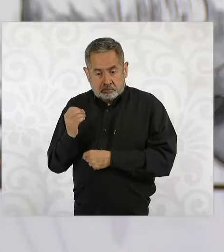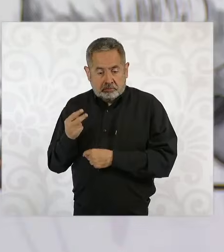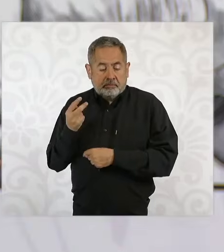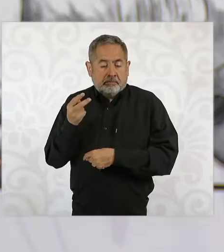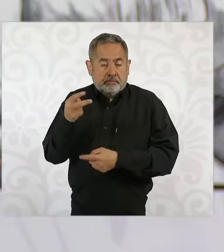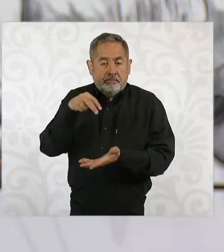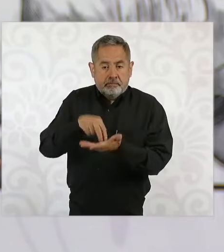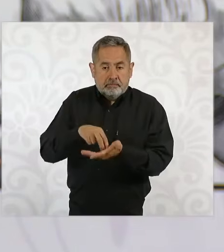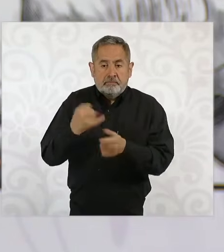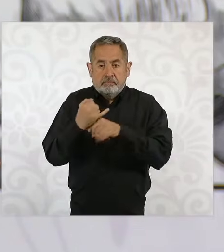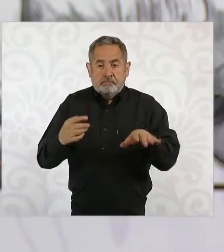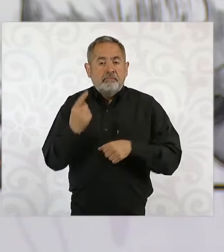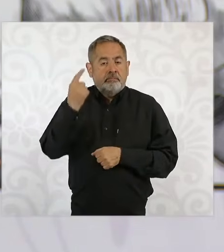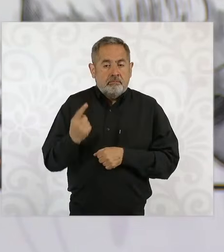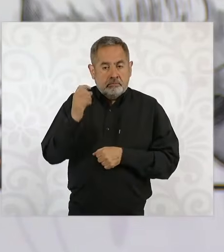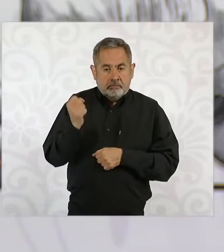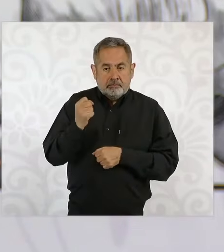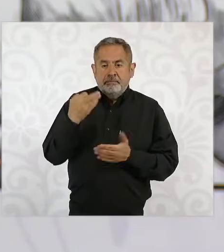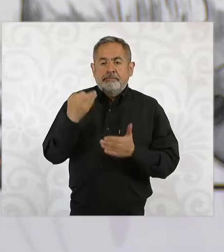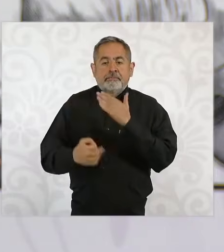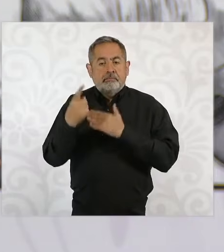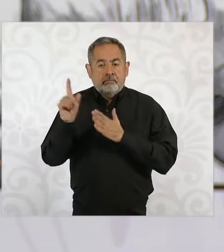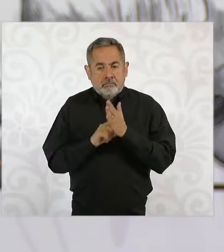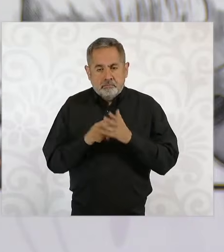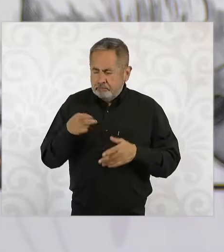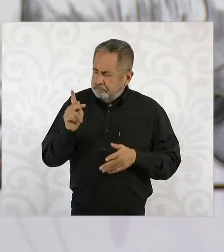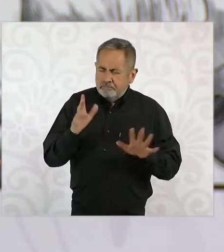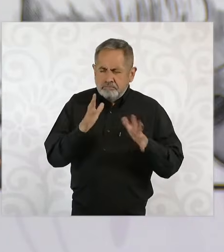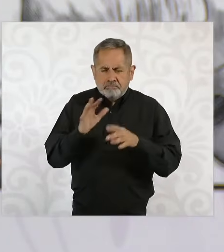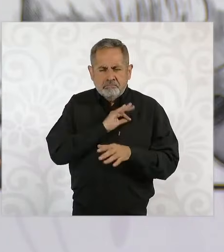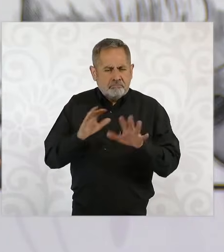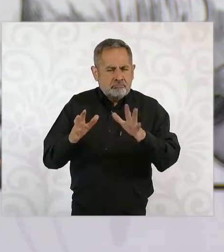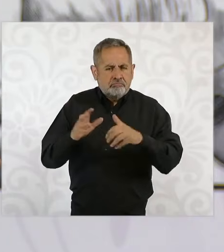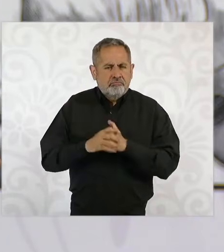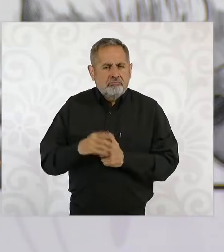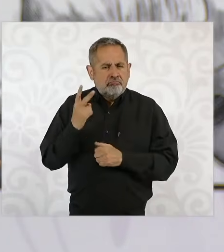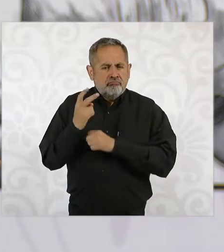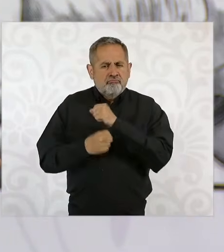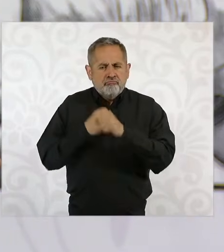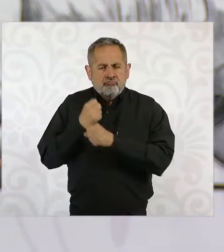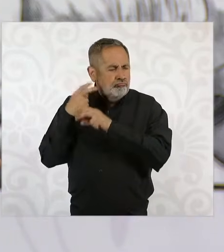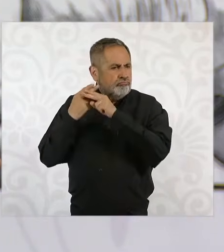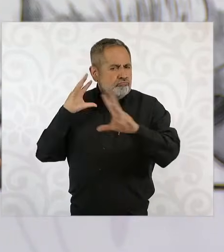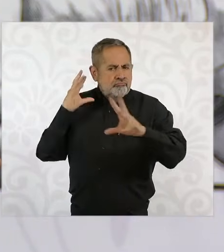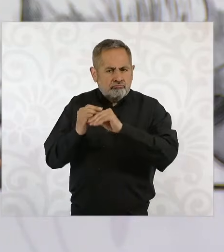dar el primero de septiembre. Entonces, le falta un mes, pero casi al a 2 años pues va a entregar